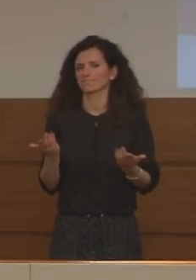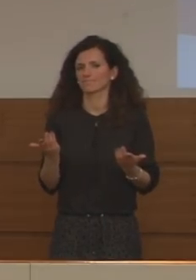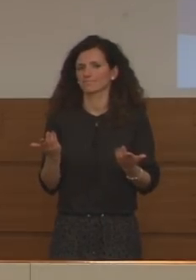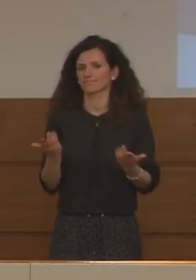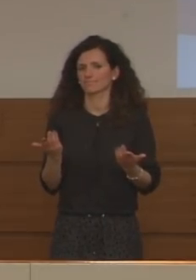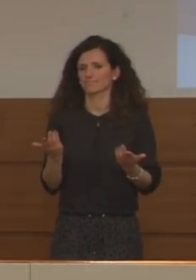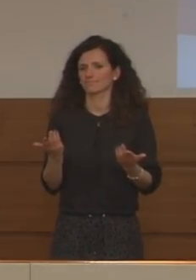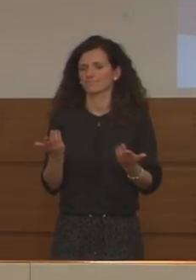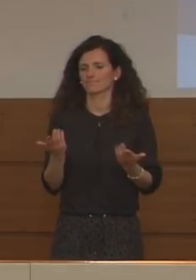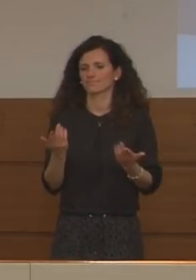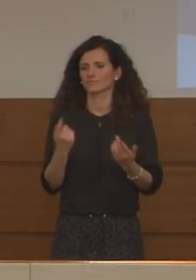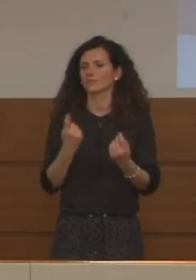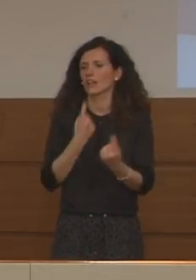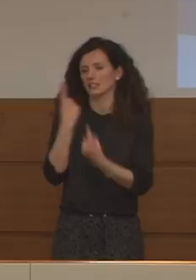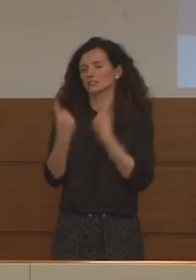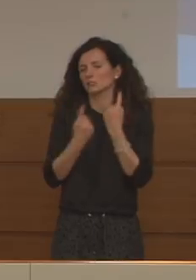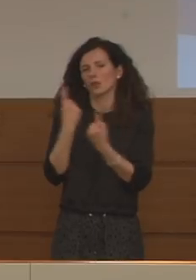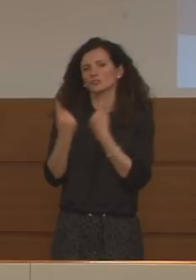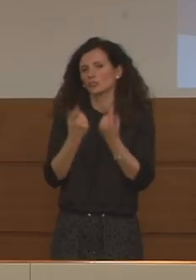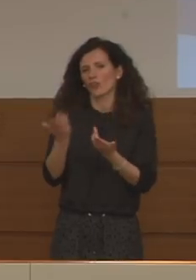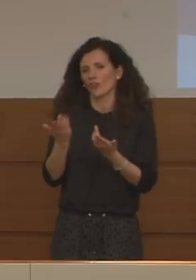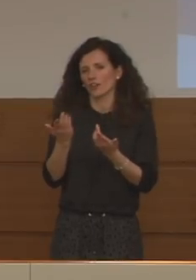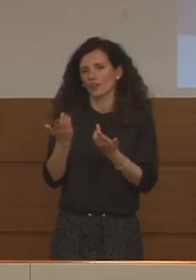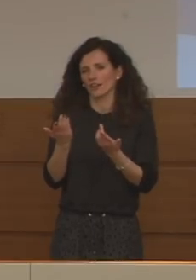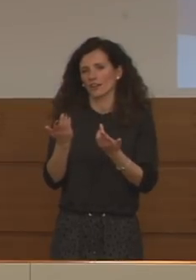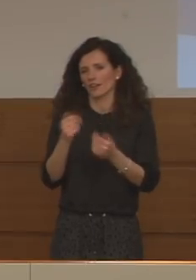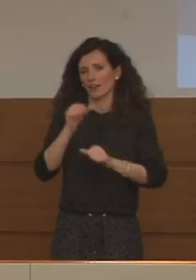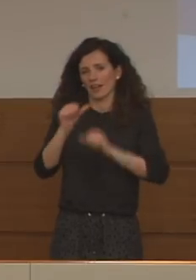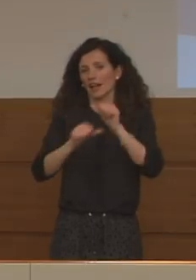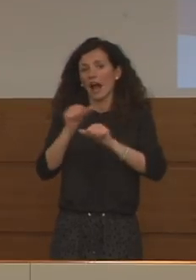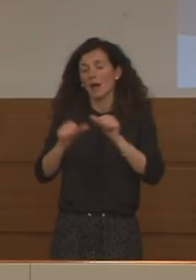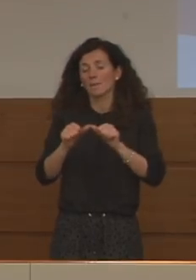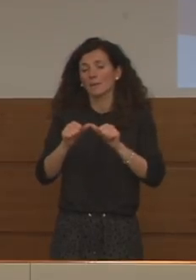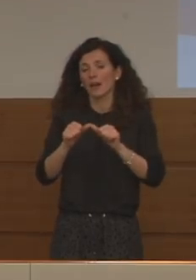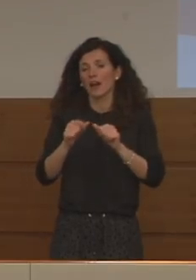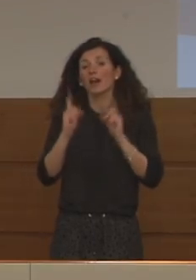latitudine, risentono semplicemente dei nostri comportamenti. Quindi in qualche